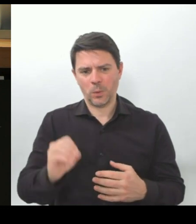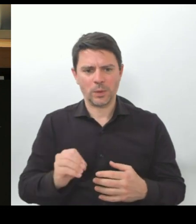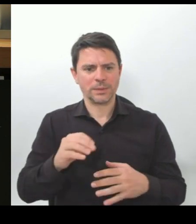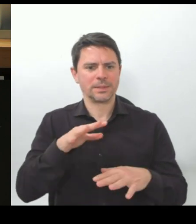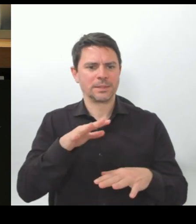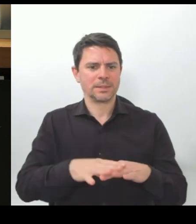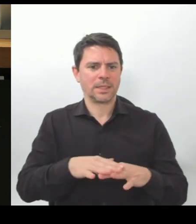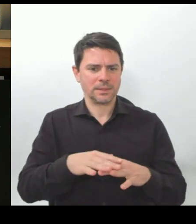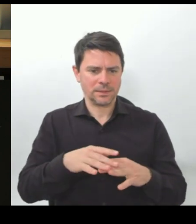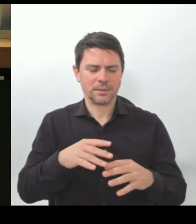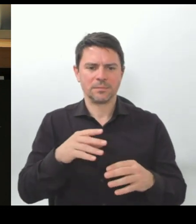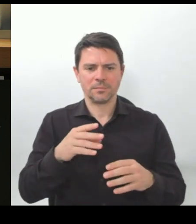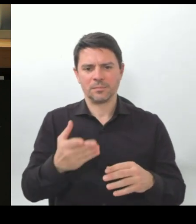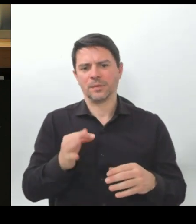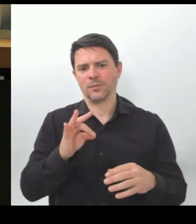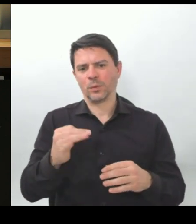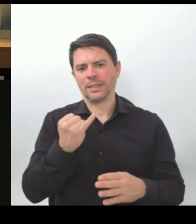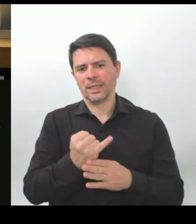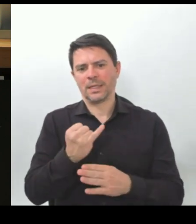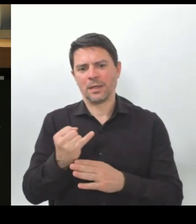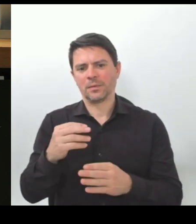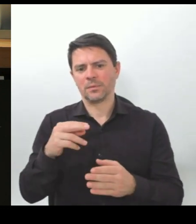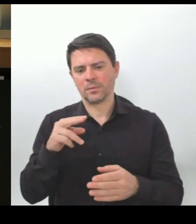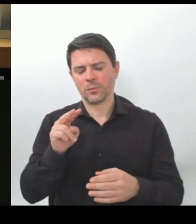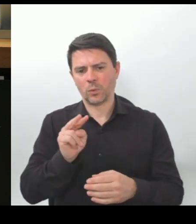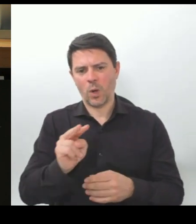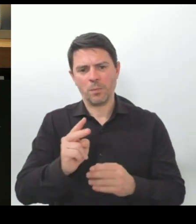sie den Strompreis ordentlich gesteiger.